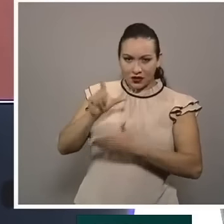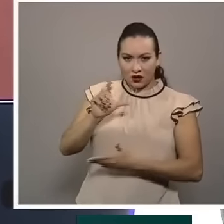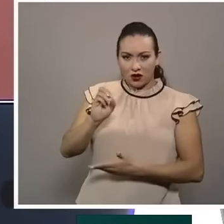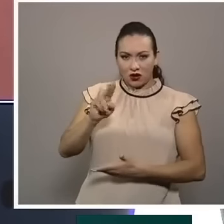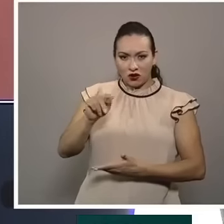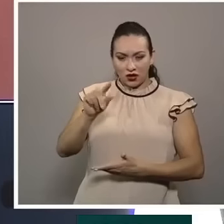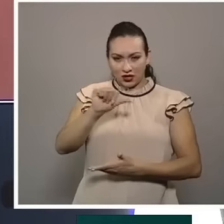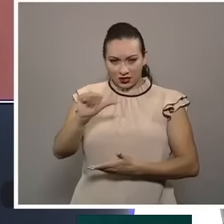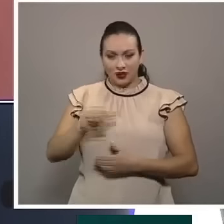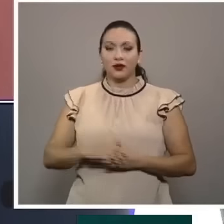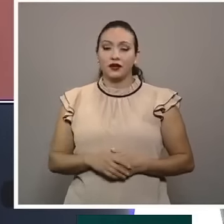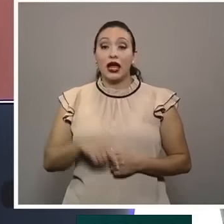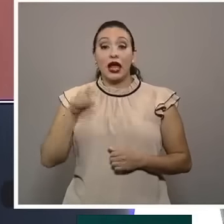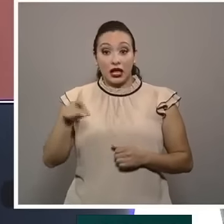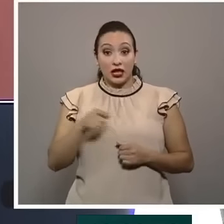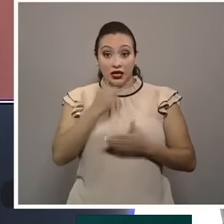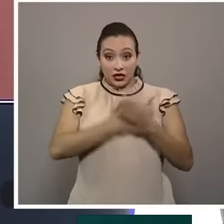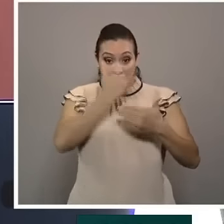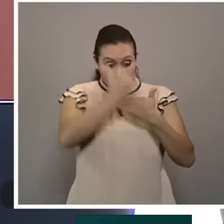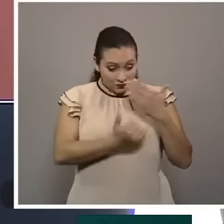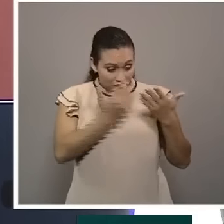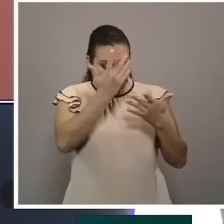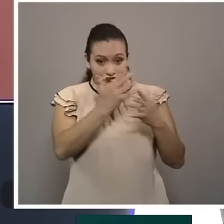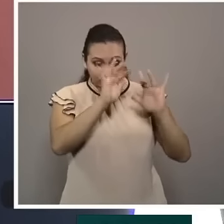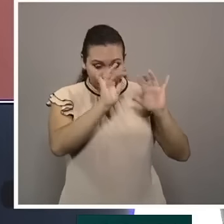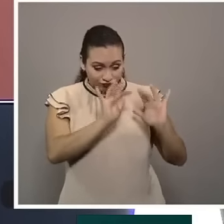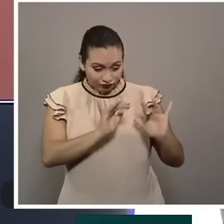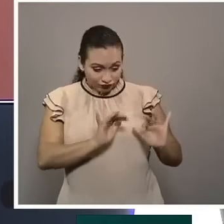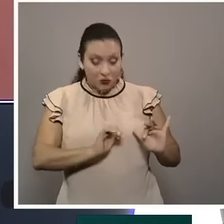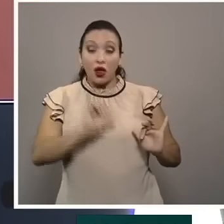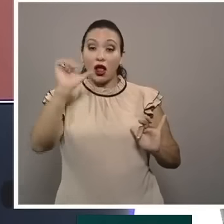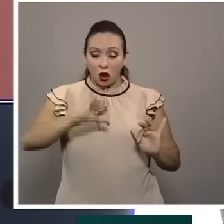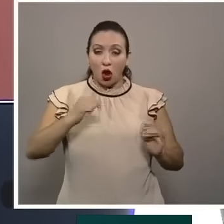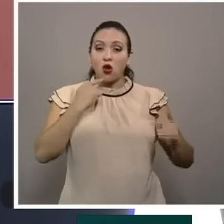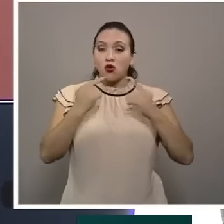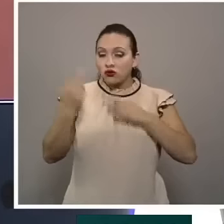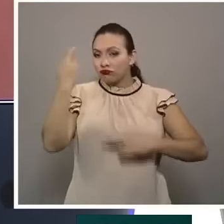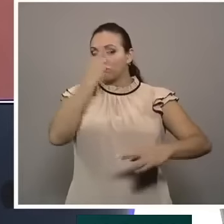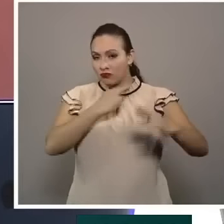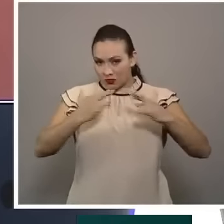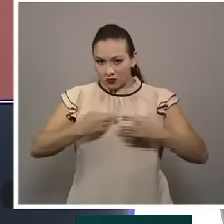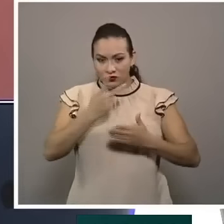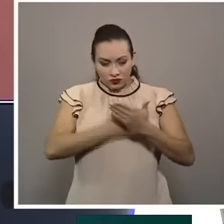Ella elaboró el proyecto de resolución que hoy vamos a analizar y a debatir. Por lo tanto,